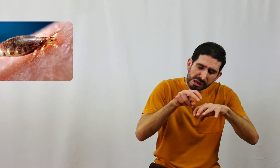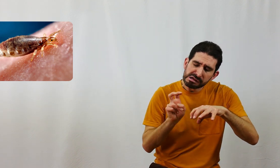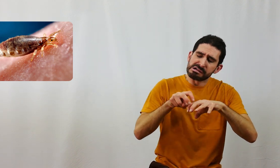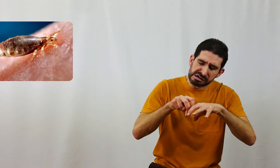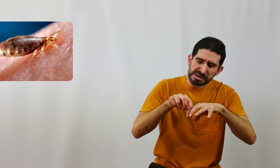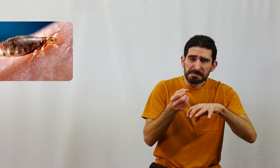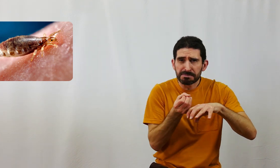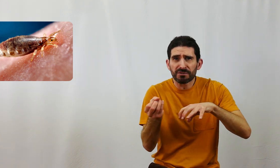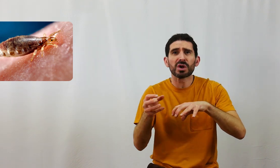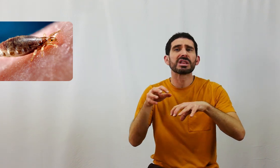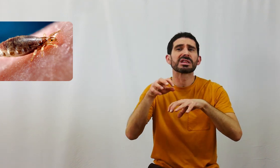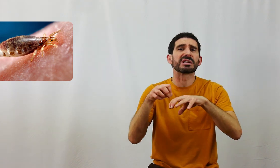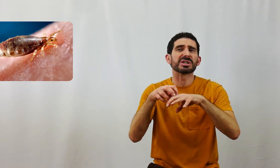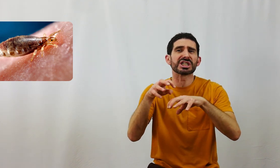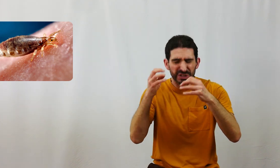ce qui provoque les démangeaisons.